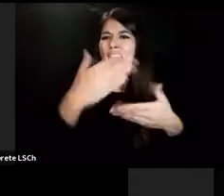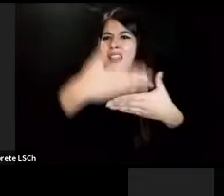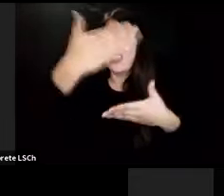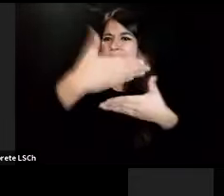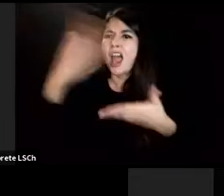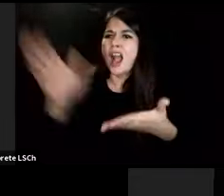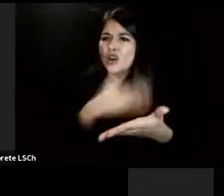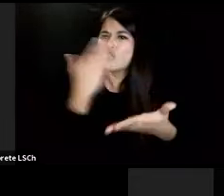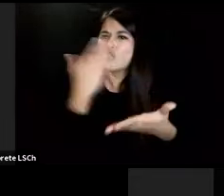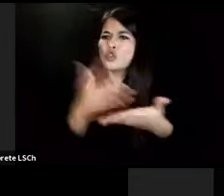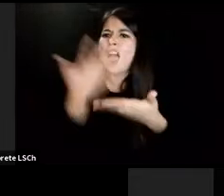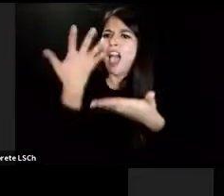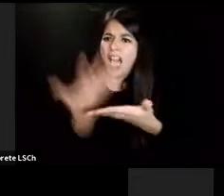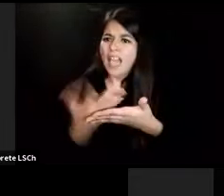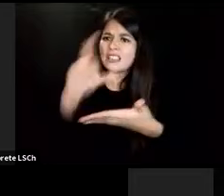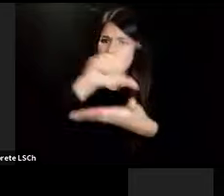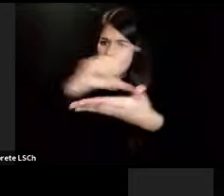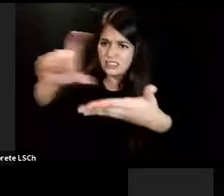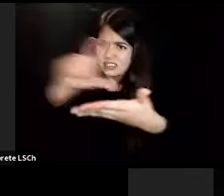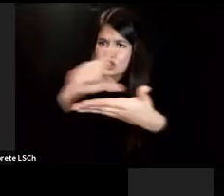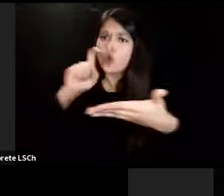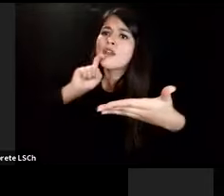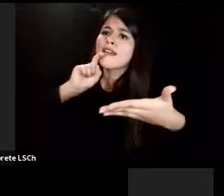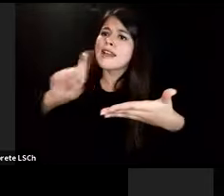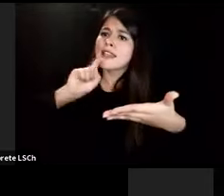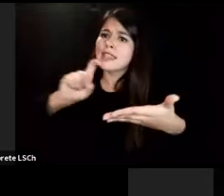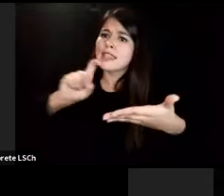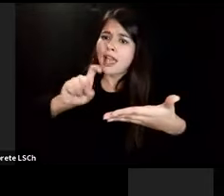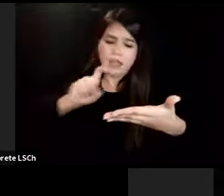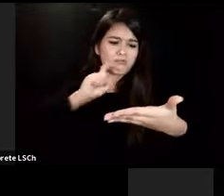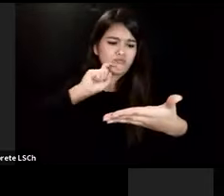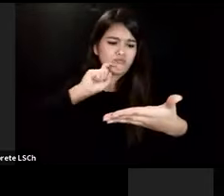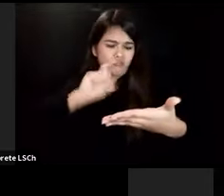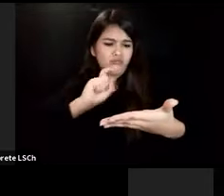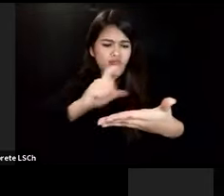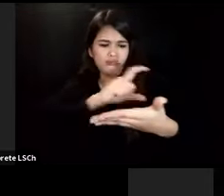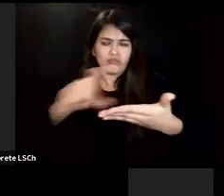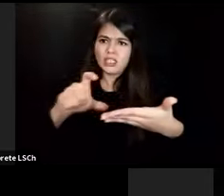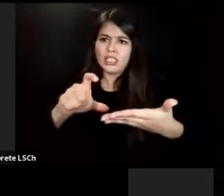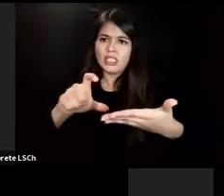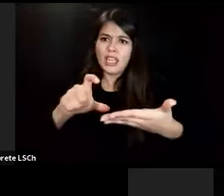crítica donde lo que se critica no es el texto literario propiamente tal